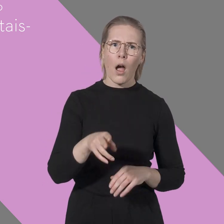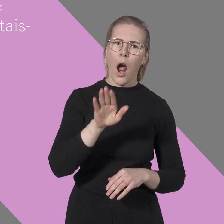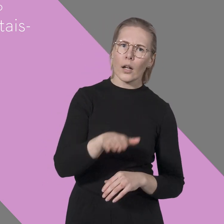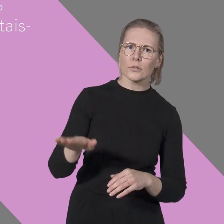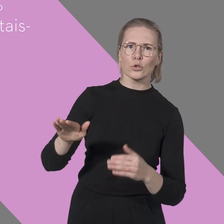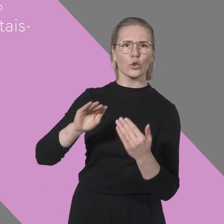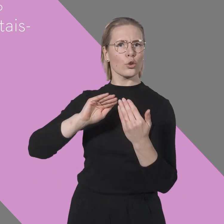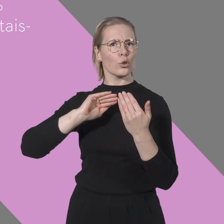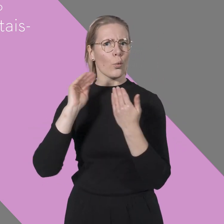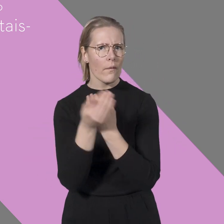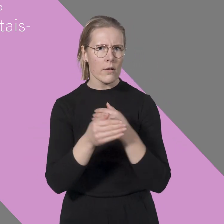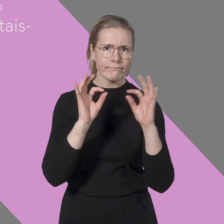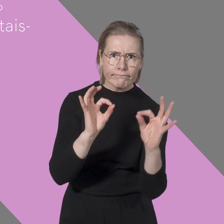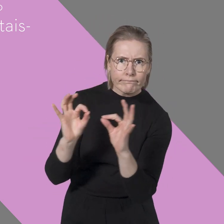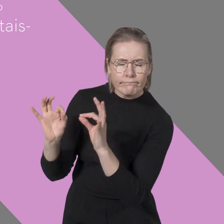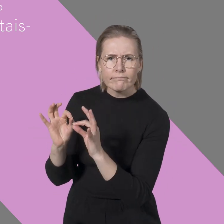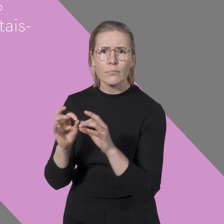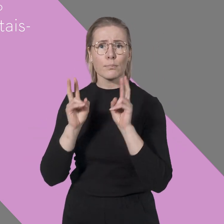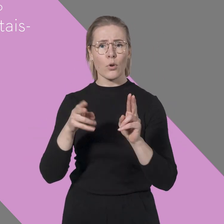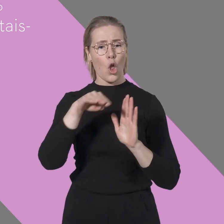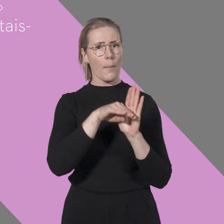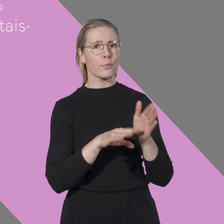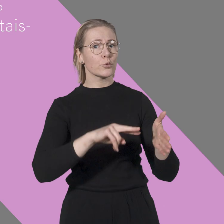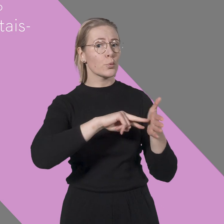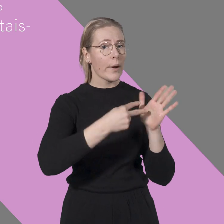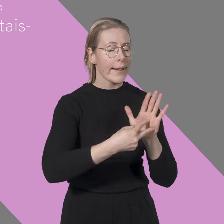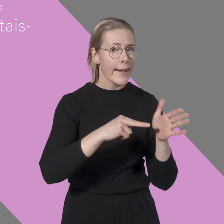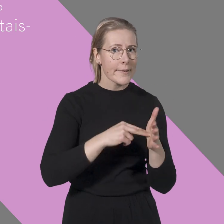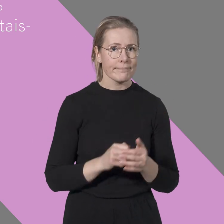lasten turvallisuudesta huolehtiminen sekä ohjelman suunnittelu.